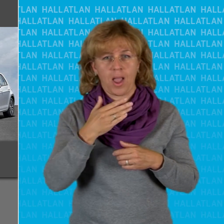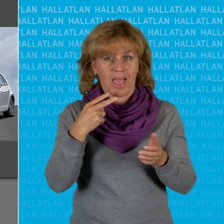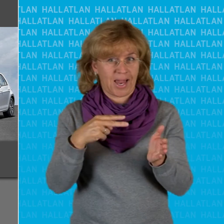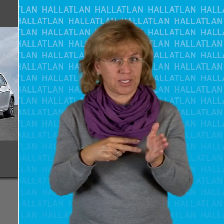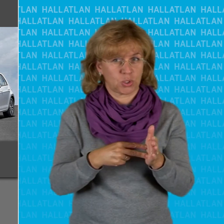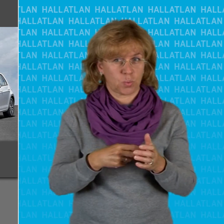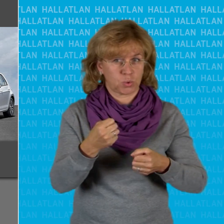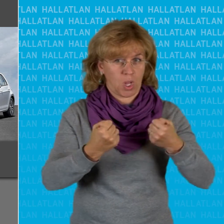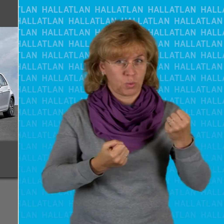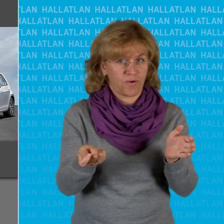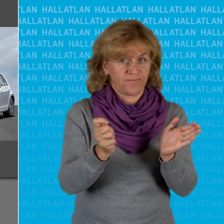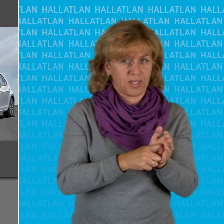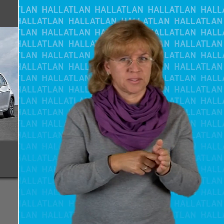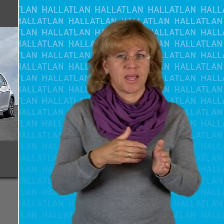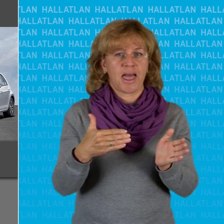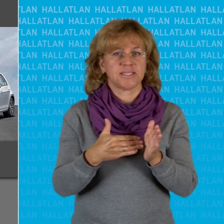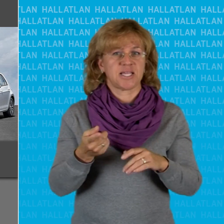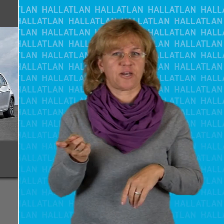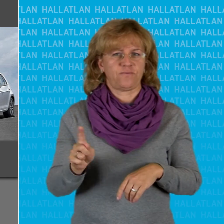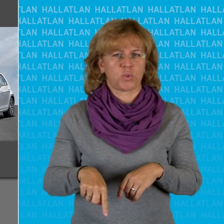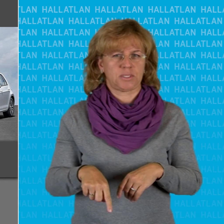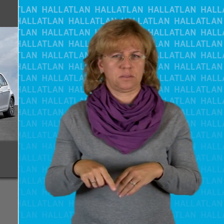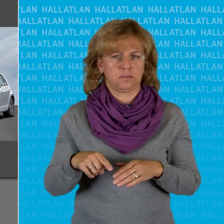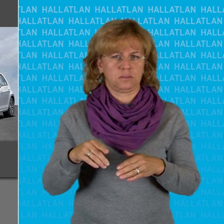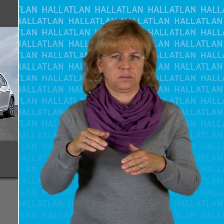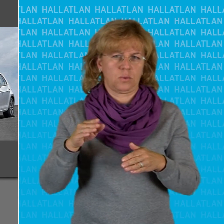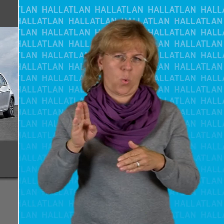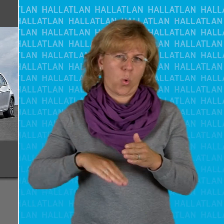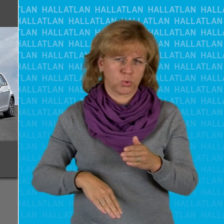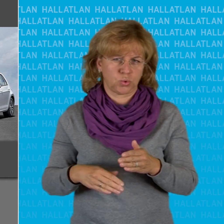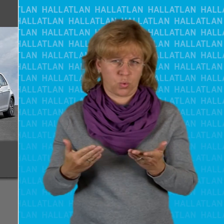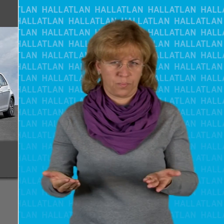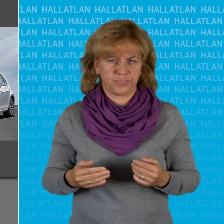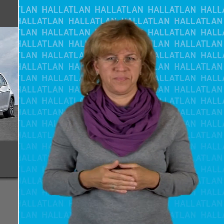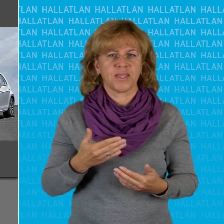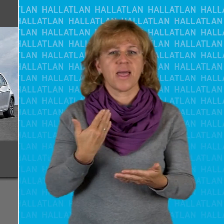elektromos autóknál 1000 forint alatt lehet.